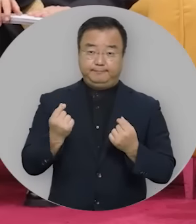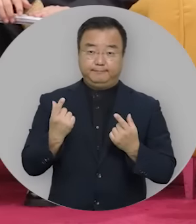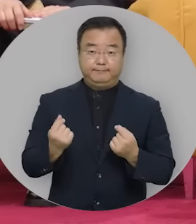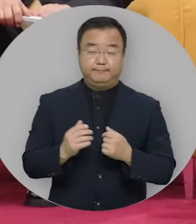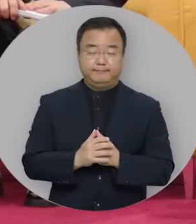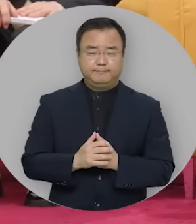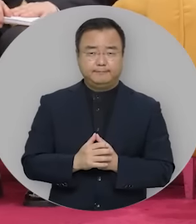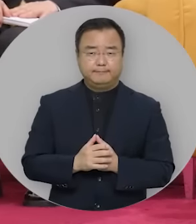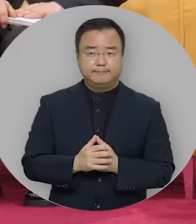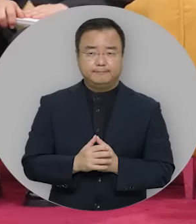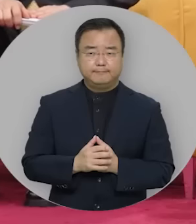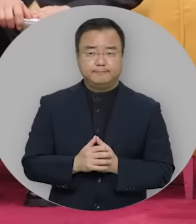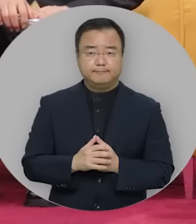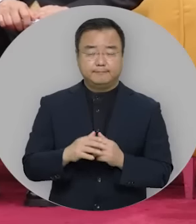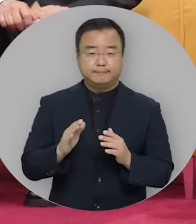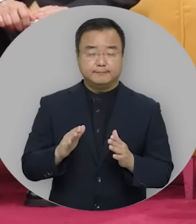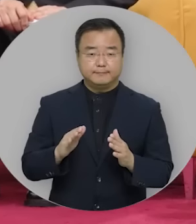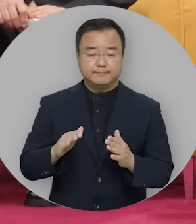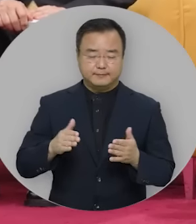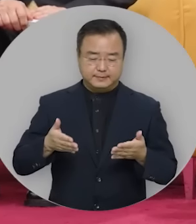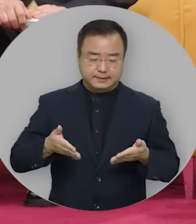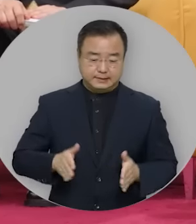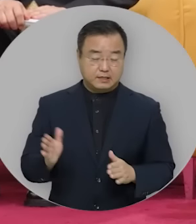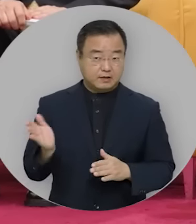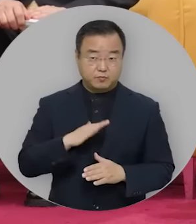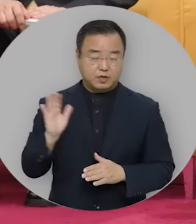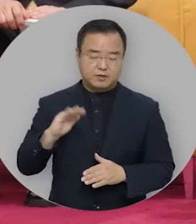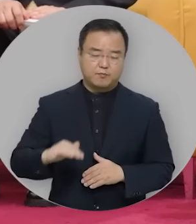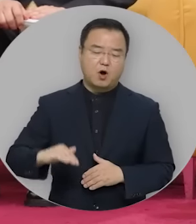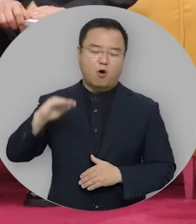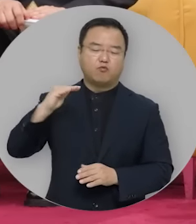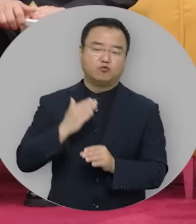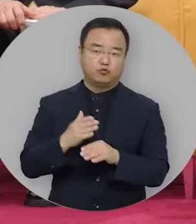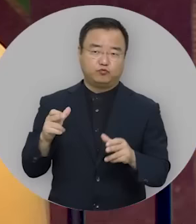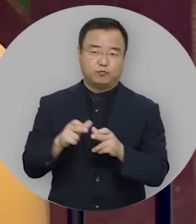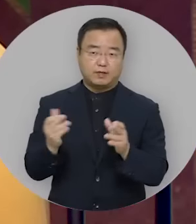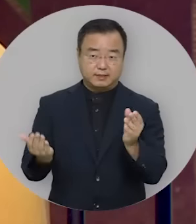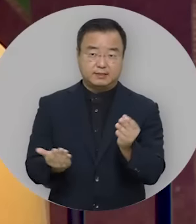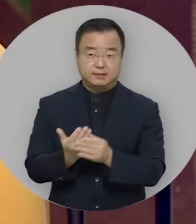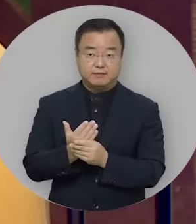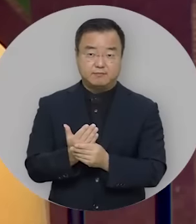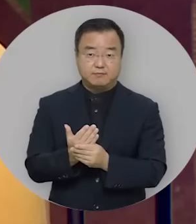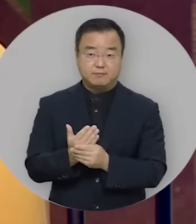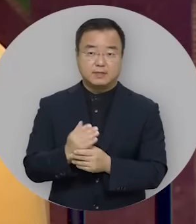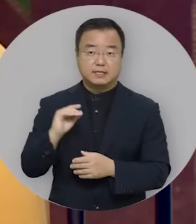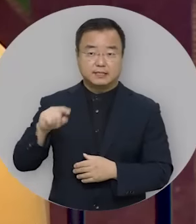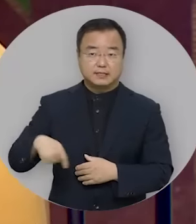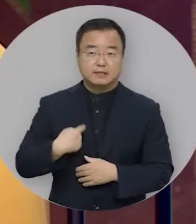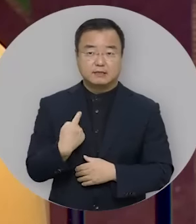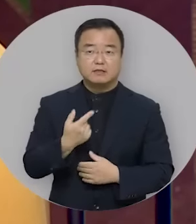사실 후천적으로 장애가 생긴 경우이기 때문에 어찌 보면 본인이 겪었던